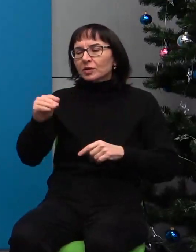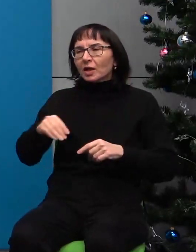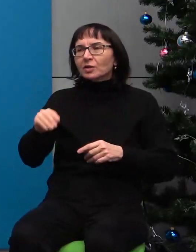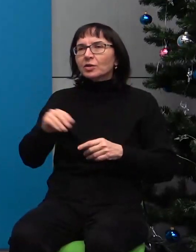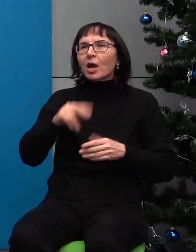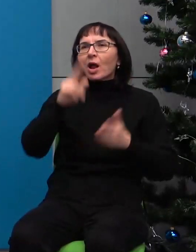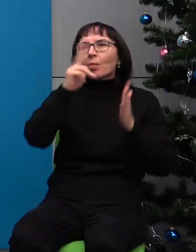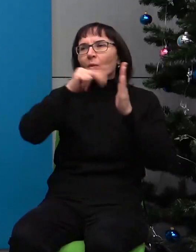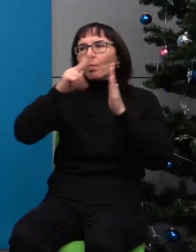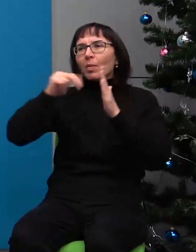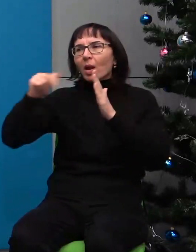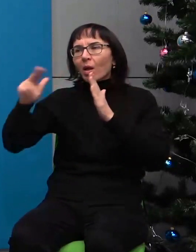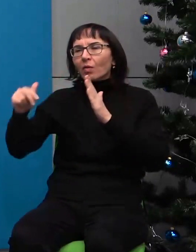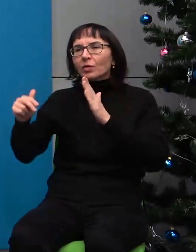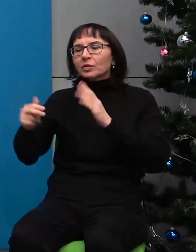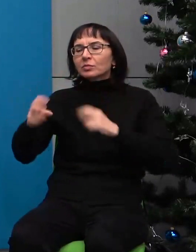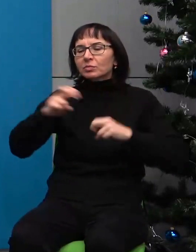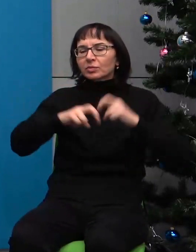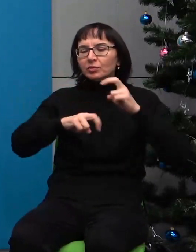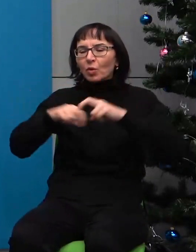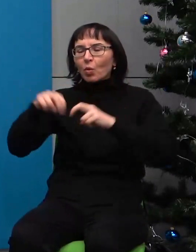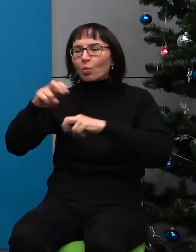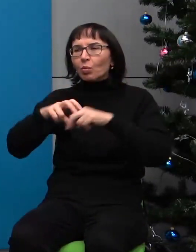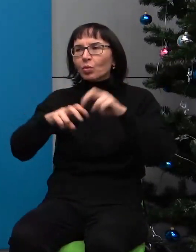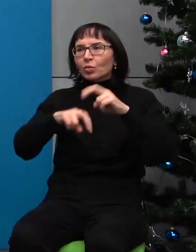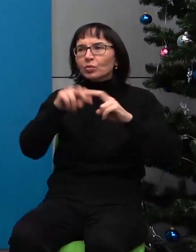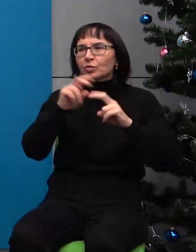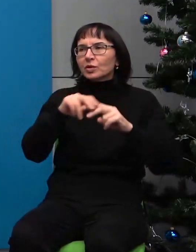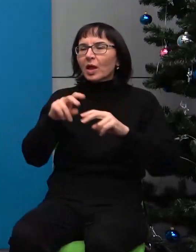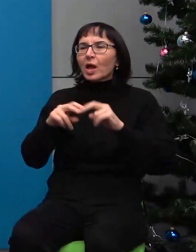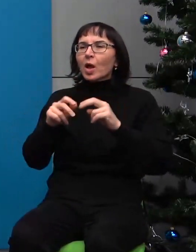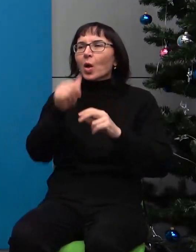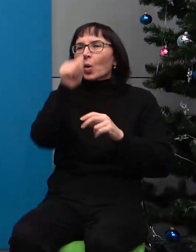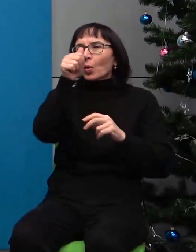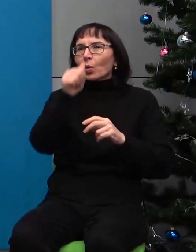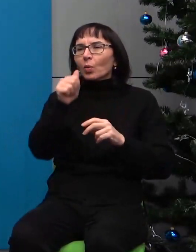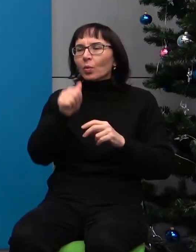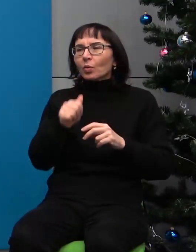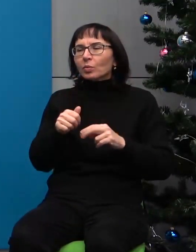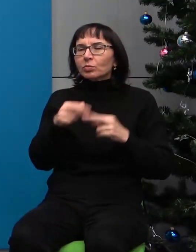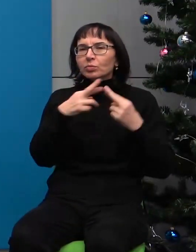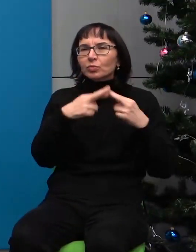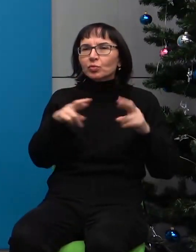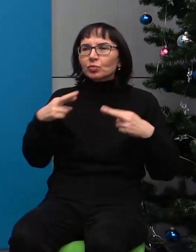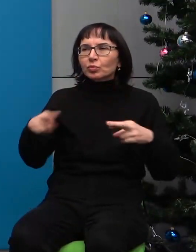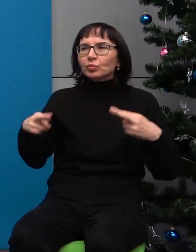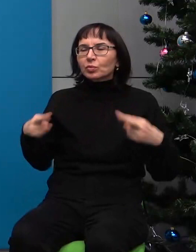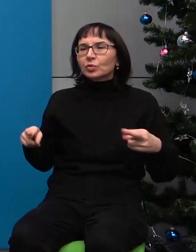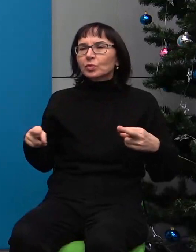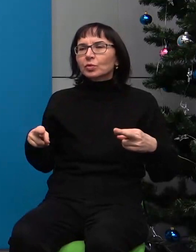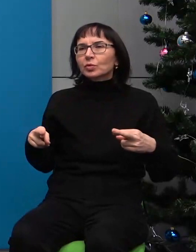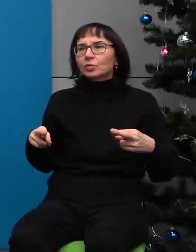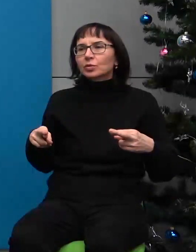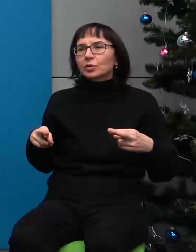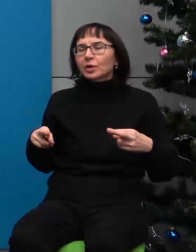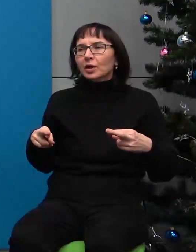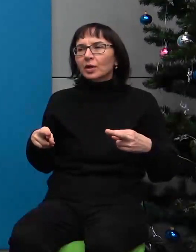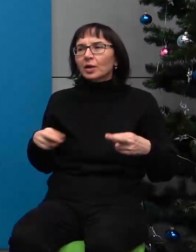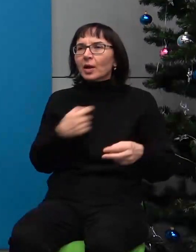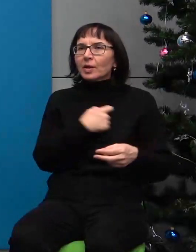albo układać te takie puzzle z takich małych korelików. Cokolwiek, prawda? Więc zachować sobie serce do opowieści,